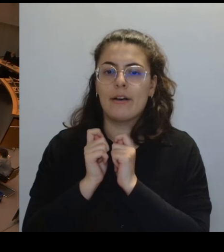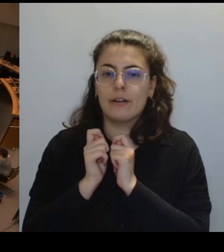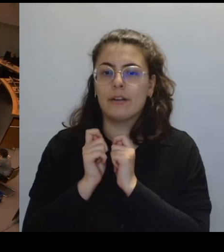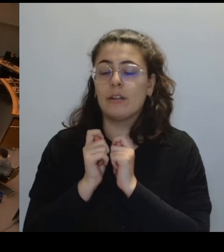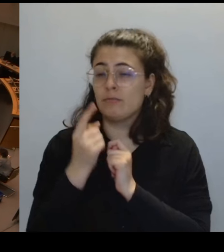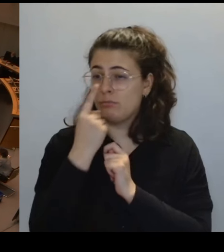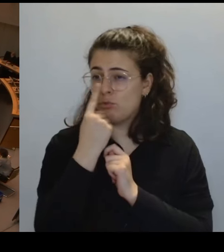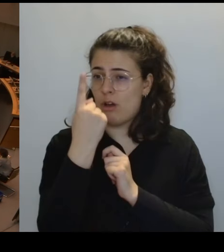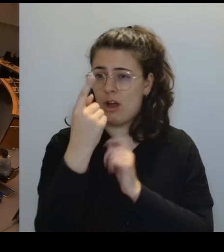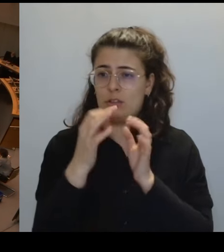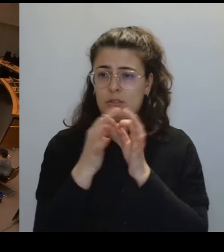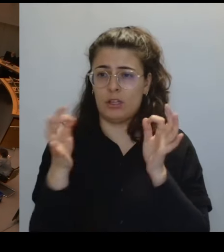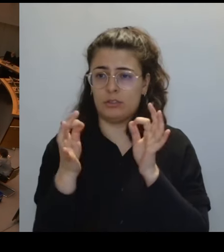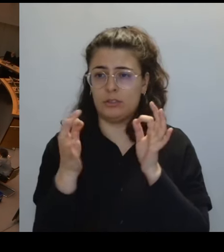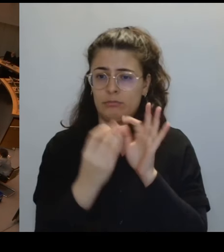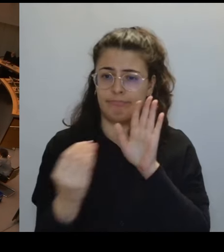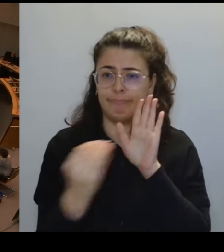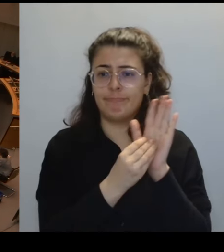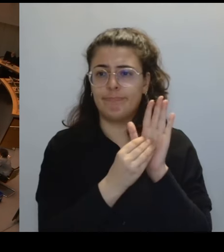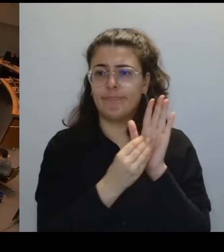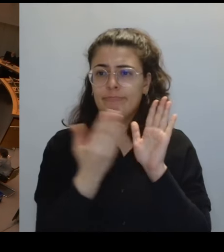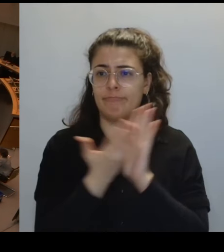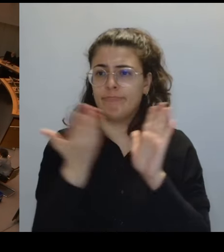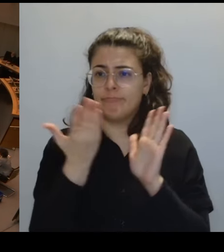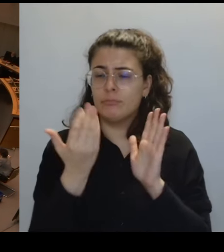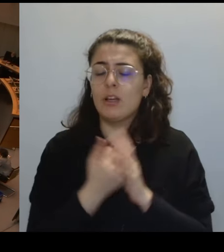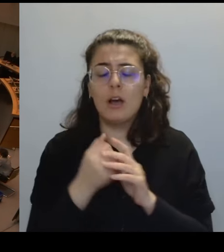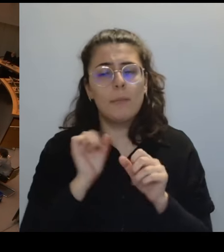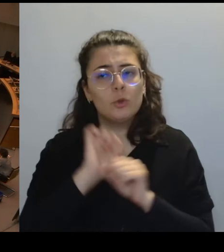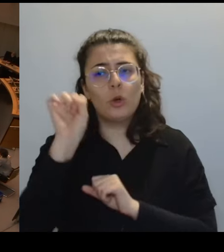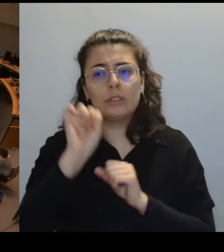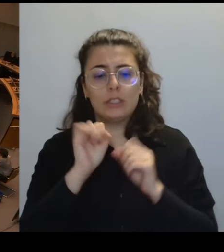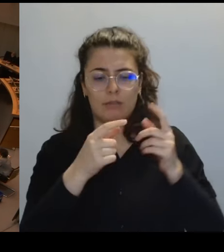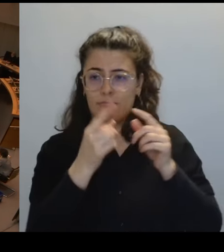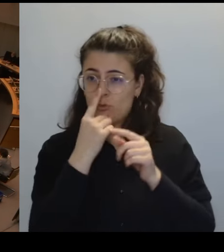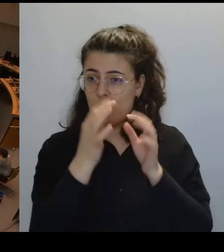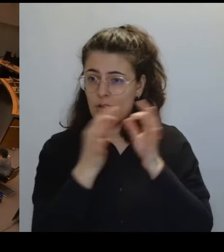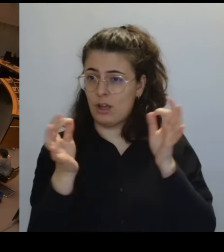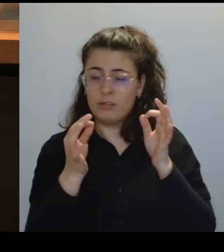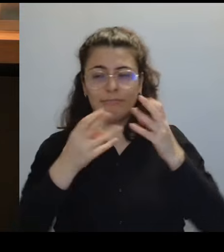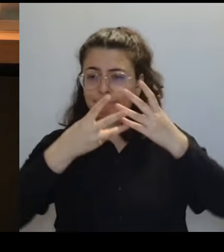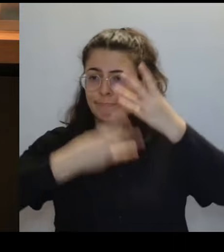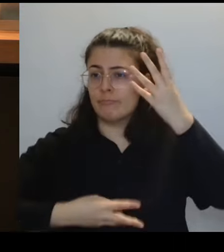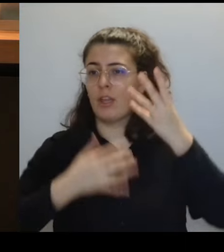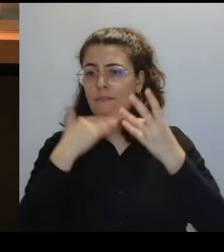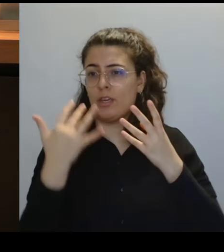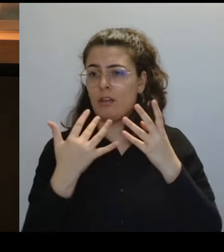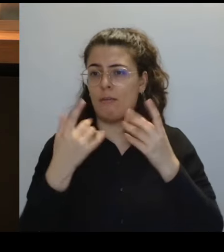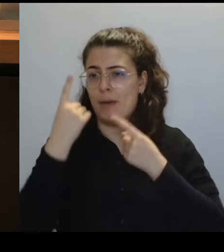zu dem es aber doch einiges mehr zu sagen gibt. Aber nicht nur die Forderung ist hier ziemlich schmal, die